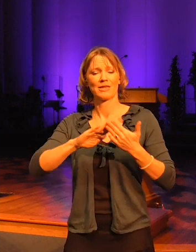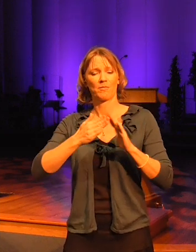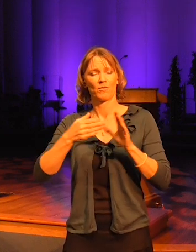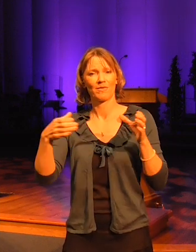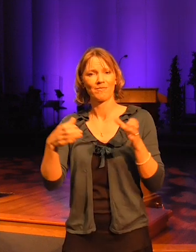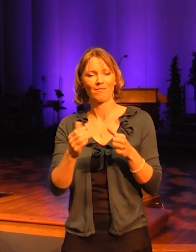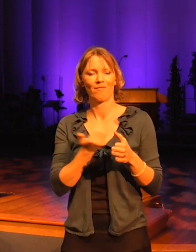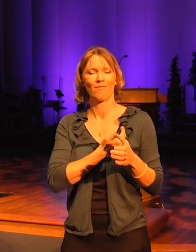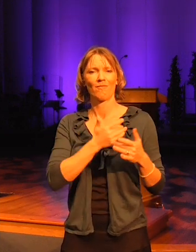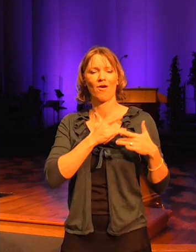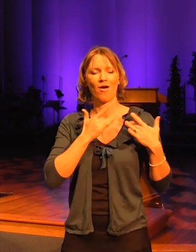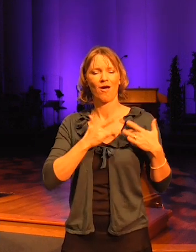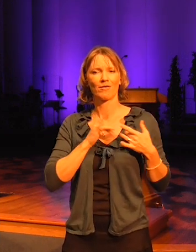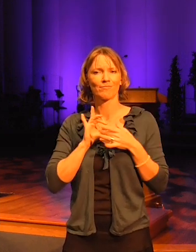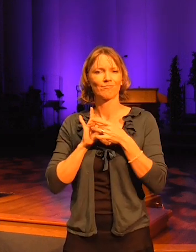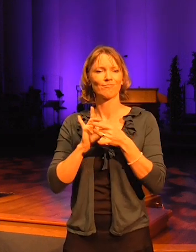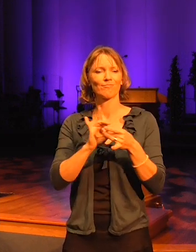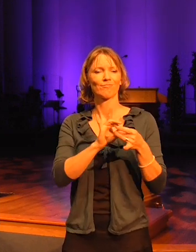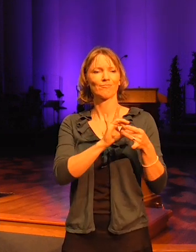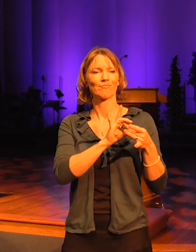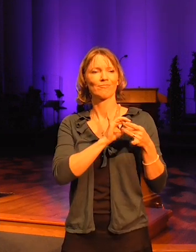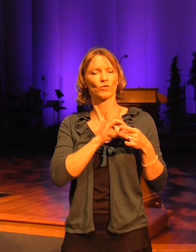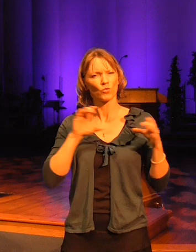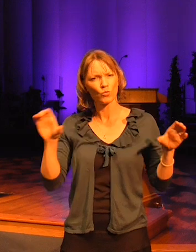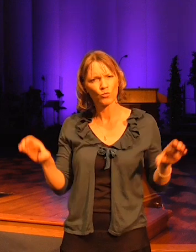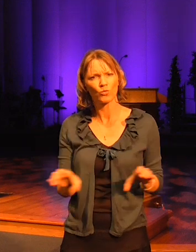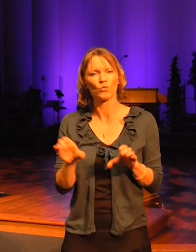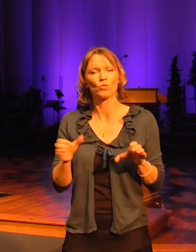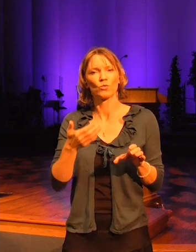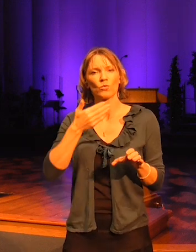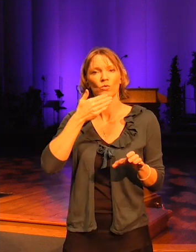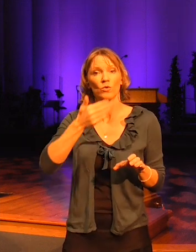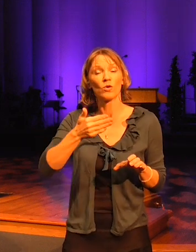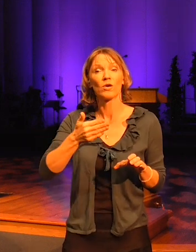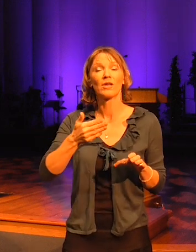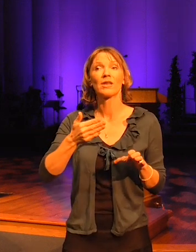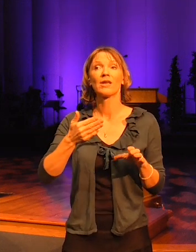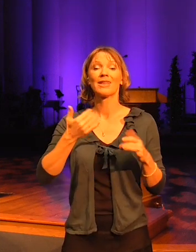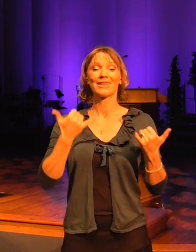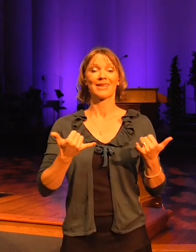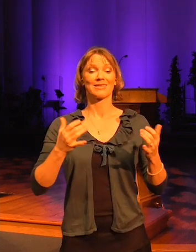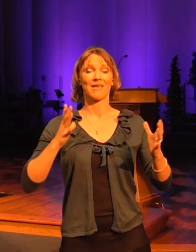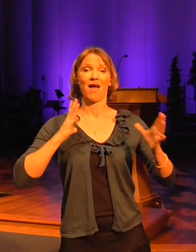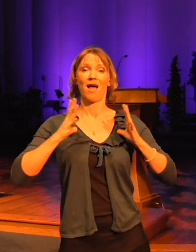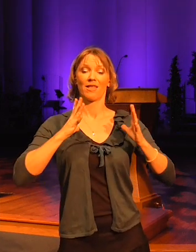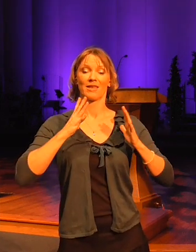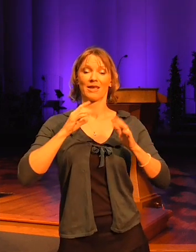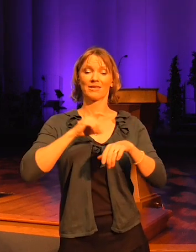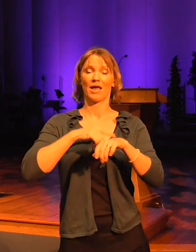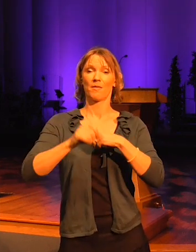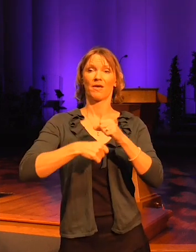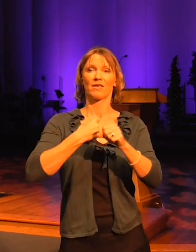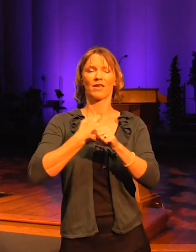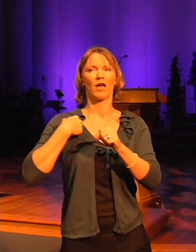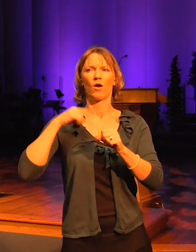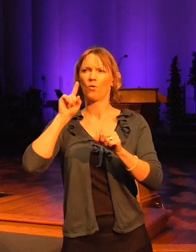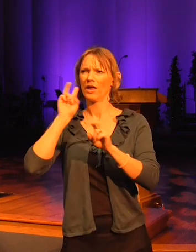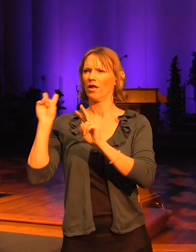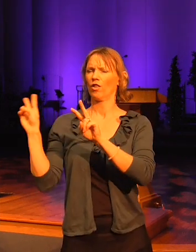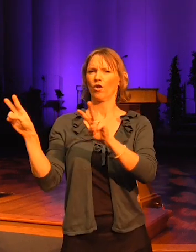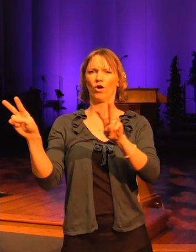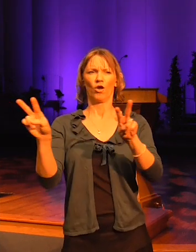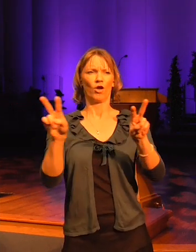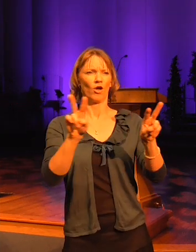para hacer tanto bien y por eso esto temporada navideña miramos a nuestro alrededor y tomamos eso luminosidad